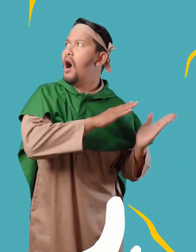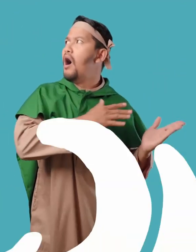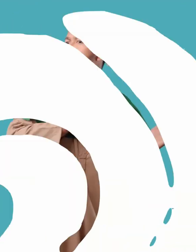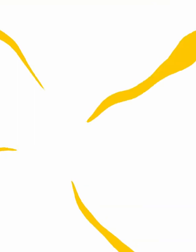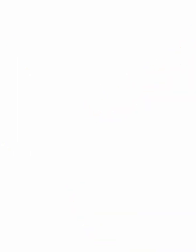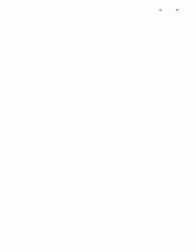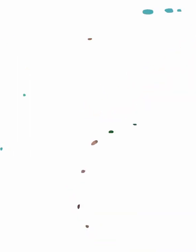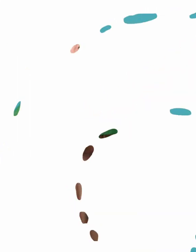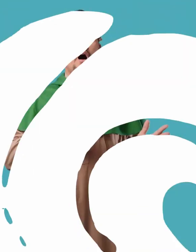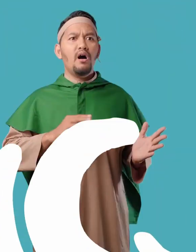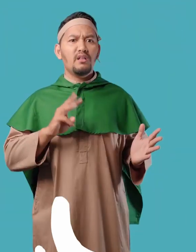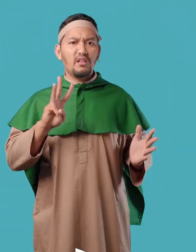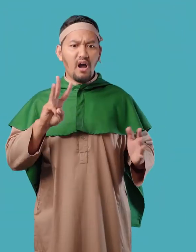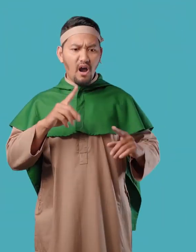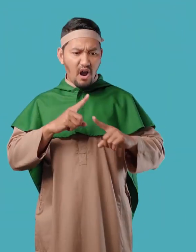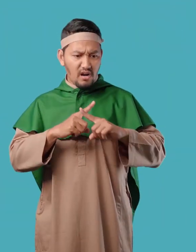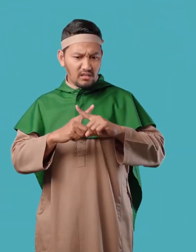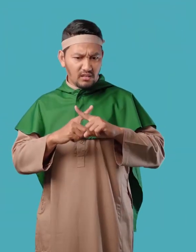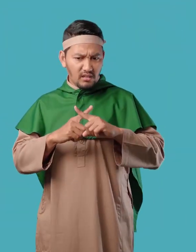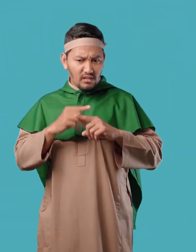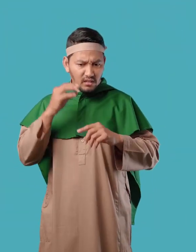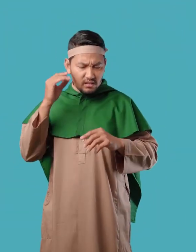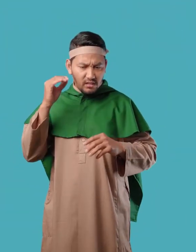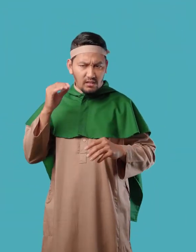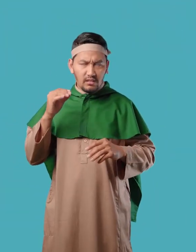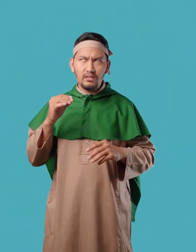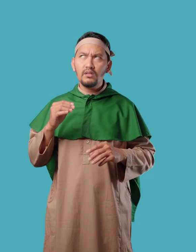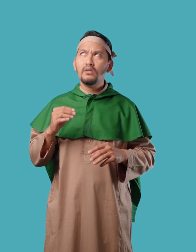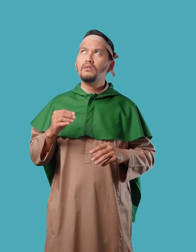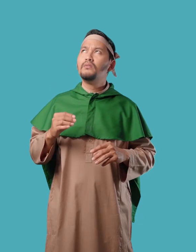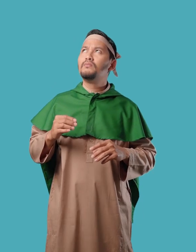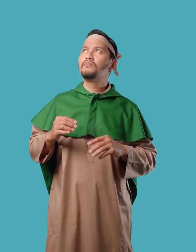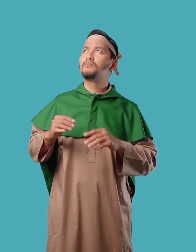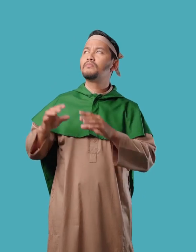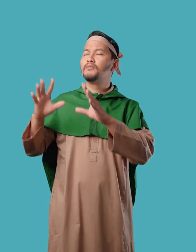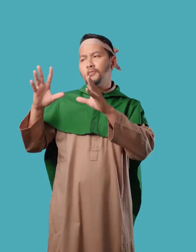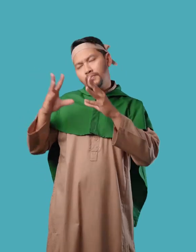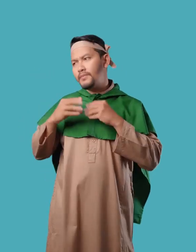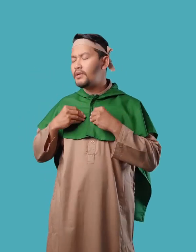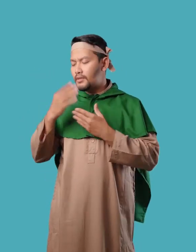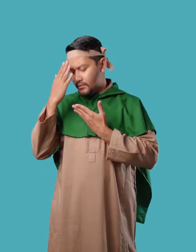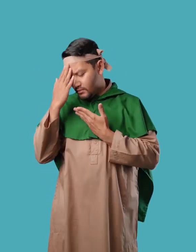perintah didalam mimpi itu terulang sebanyak tiga kali Oleh karena ketaatan Nabi Ibrahim